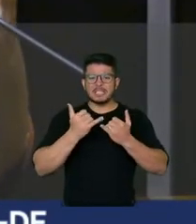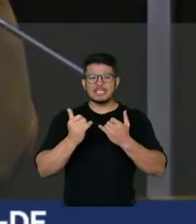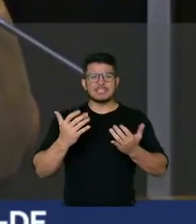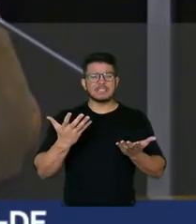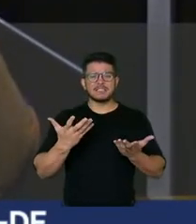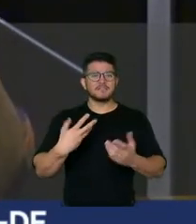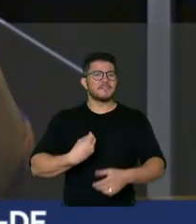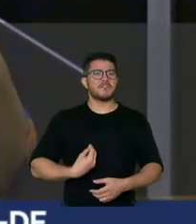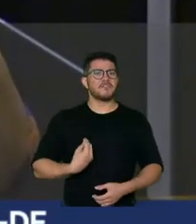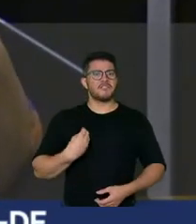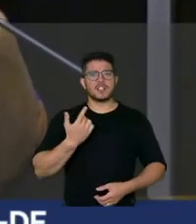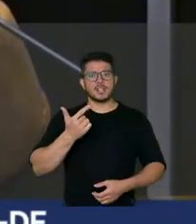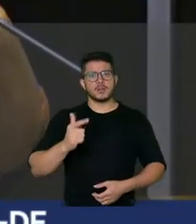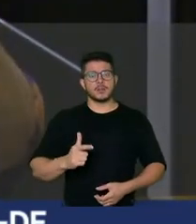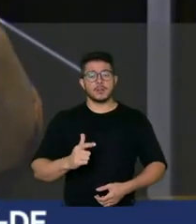FORMAS QUE A HUMANIDADE SEJA